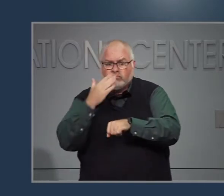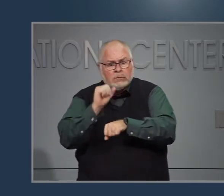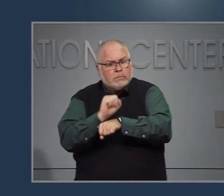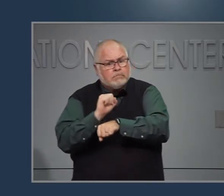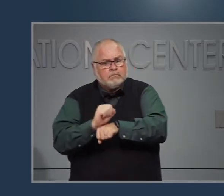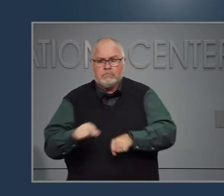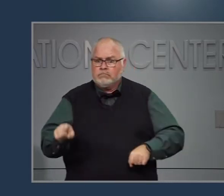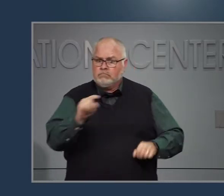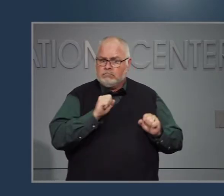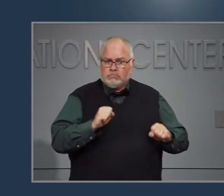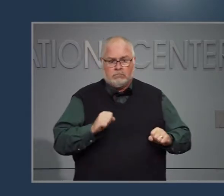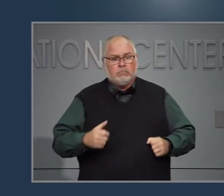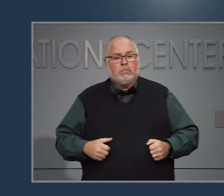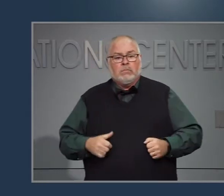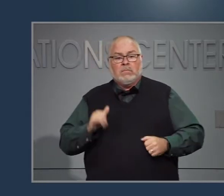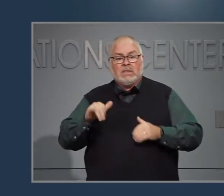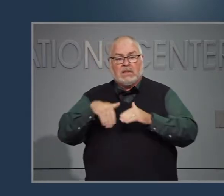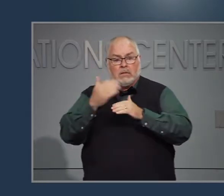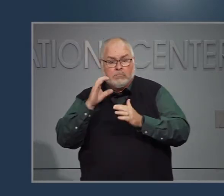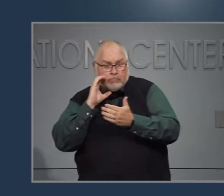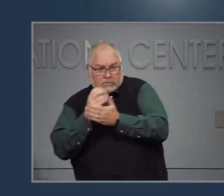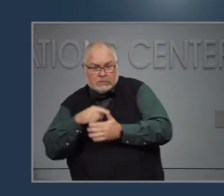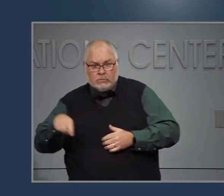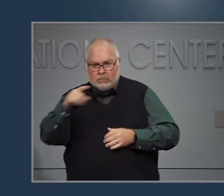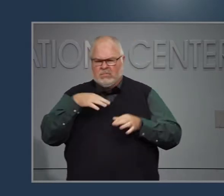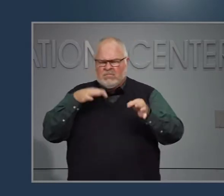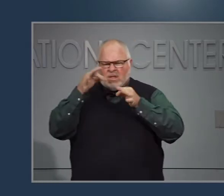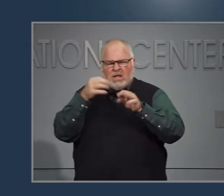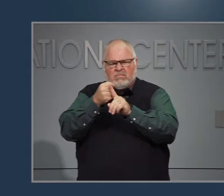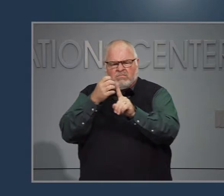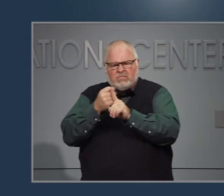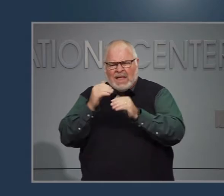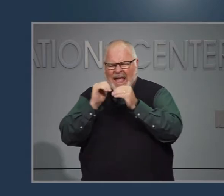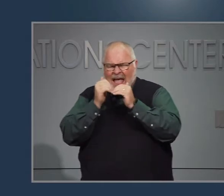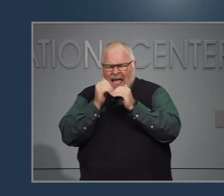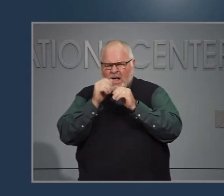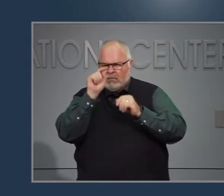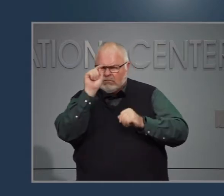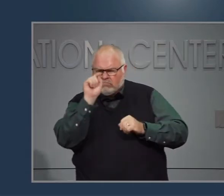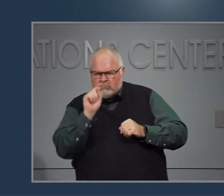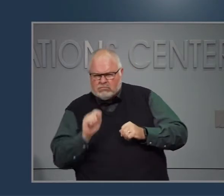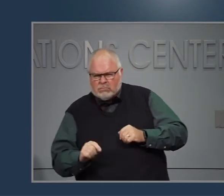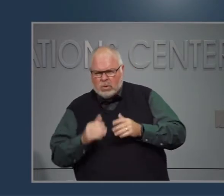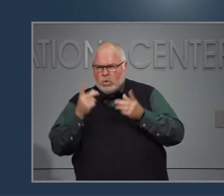En las siguientes la amenaza es nuestra de los detalles de este trabajo.